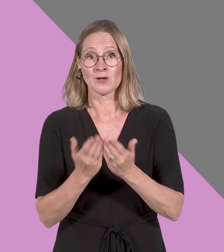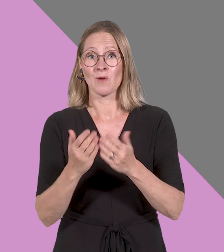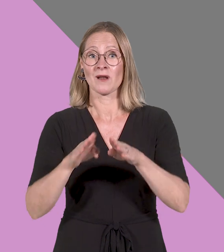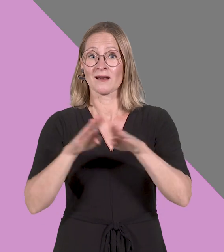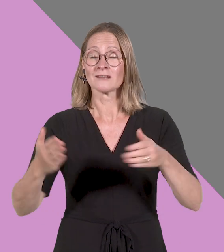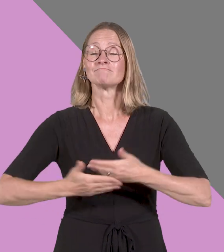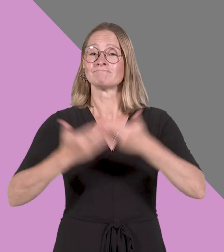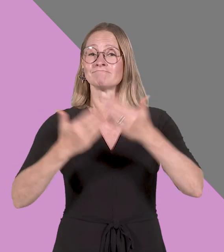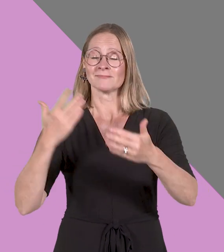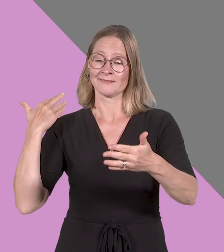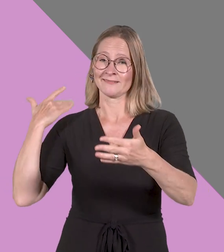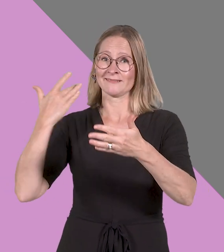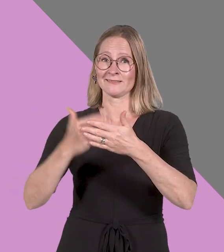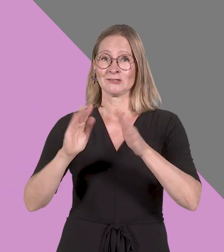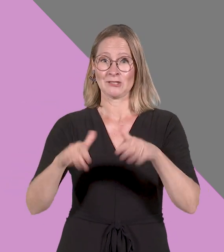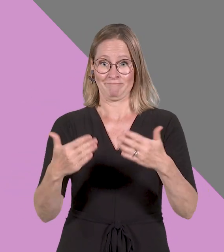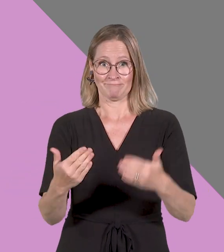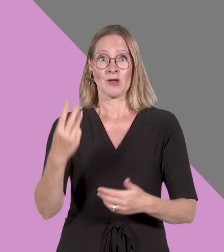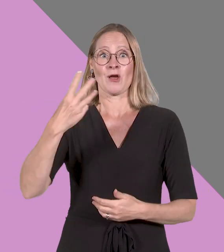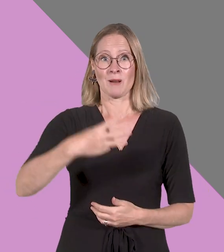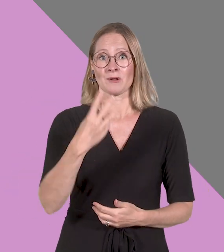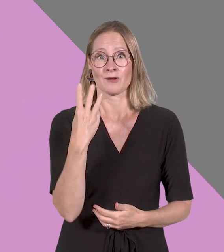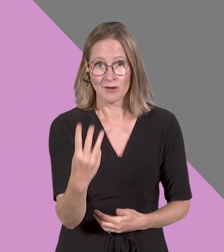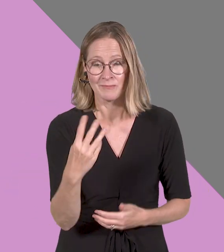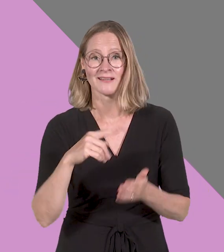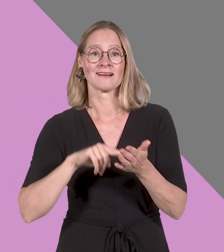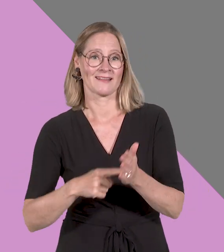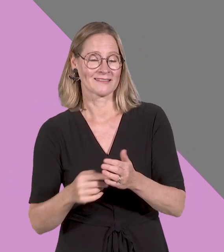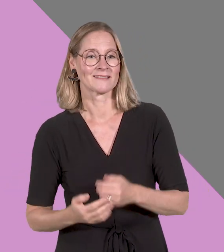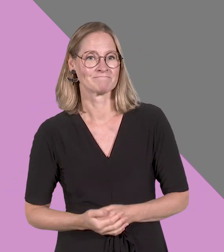Koulurauha julistettiin jo 33. kerran.